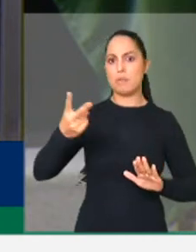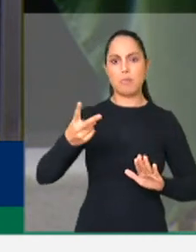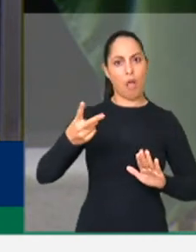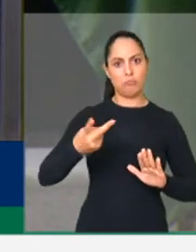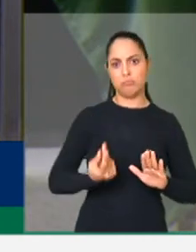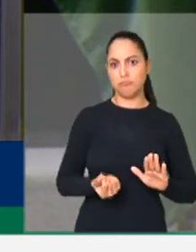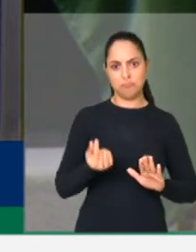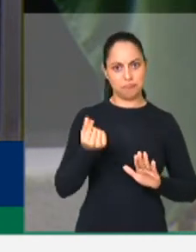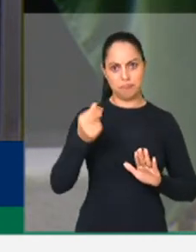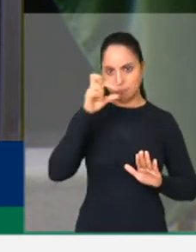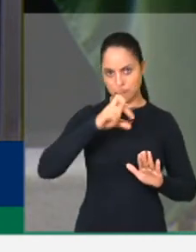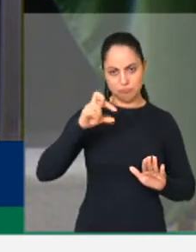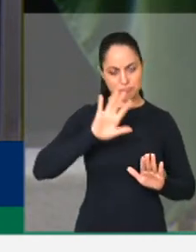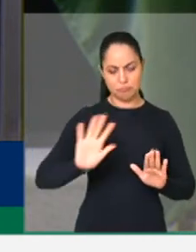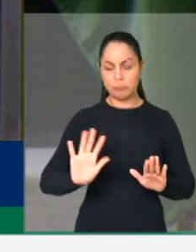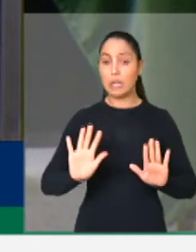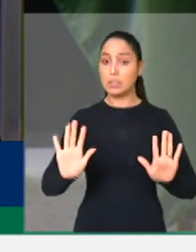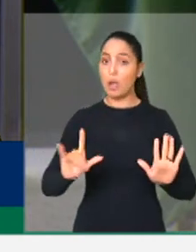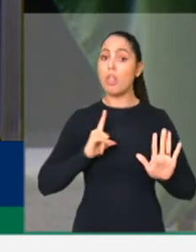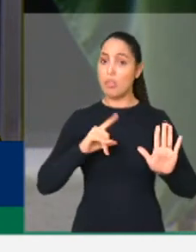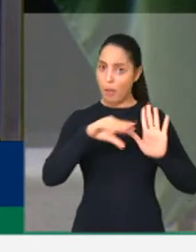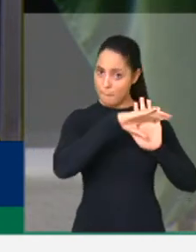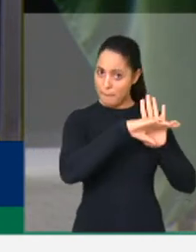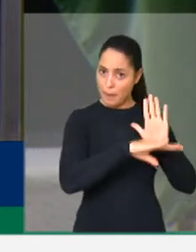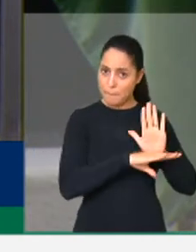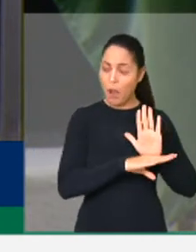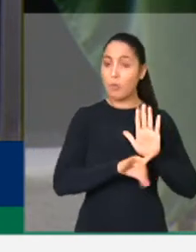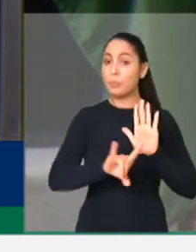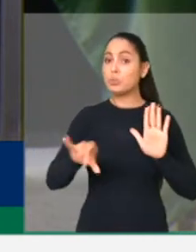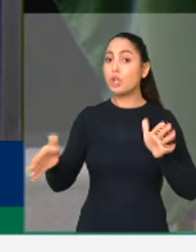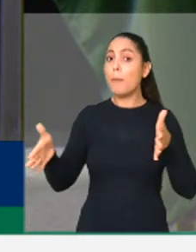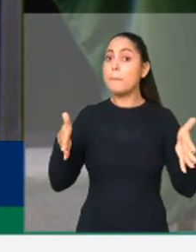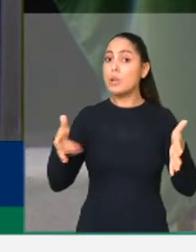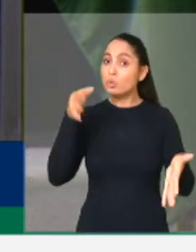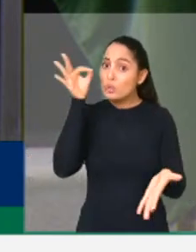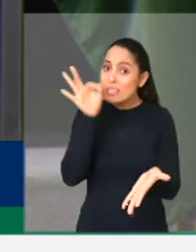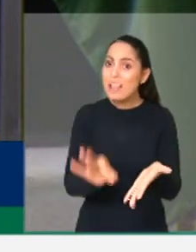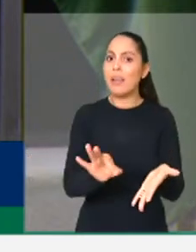DE 2019 ANÁLISE DO DITO RESPEITO COMPATIBILIDADE DESPESA PREVISTA PELA MEDIDA PROVISÓRIA COM PROGRAMAS